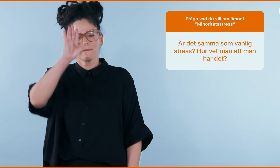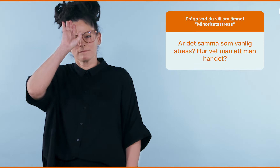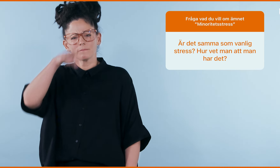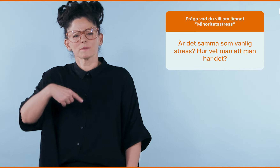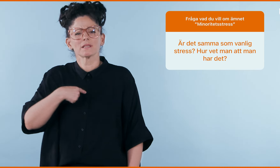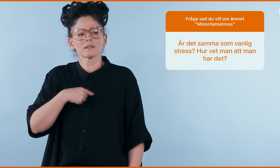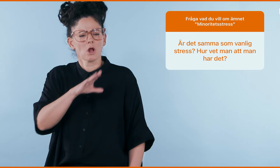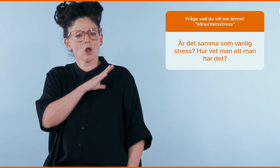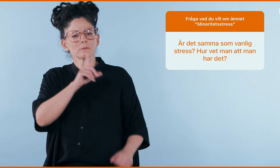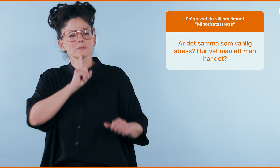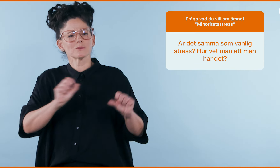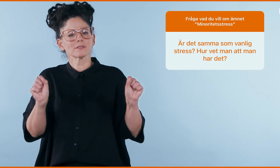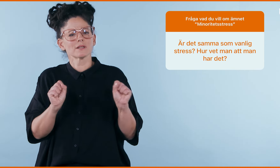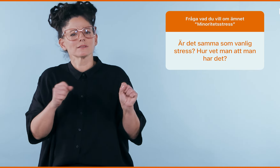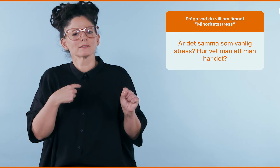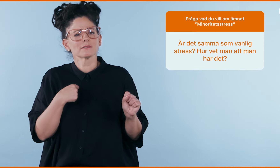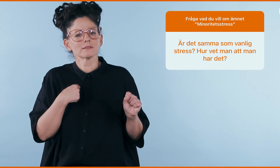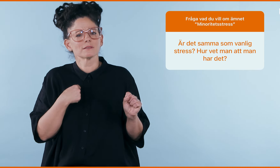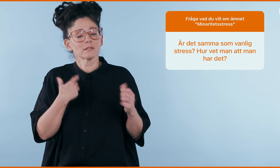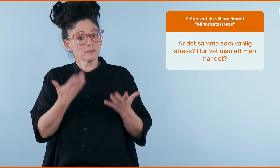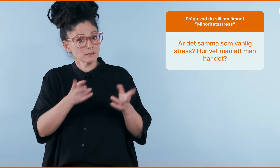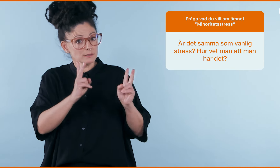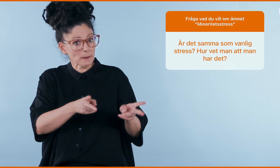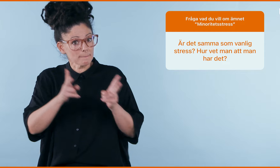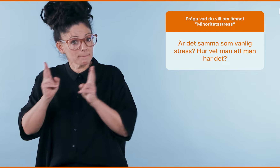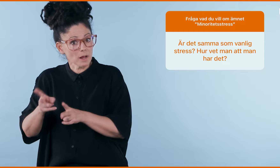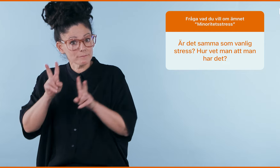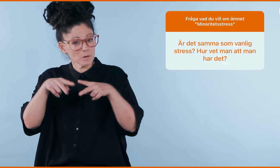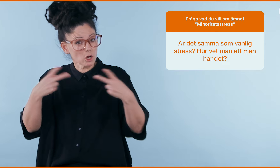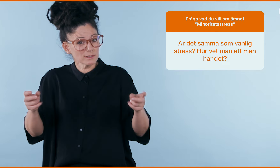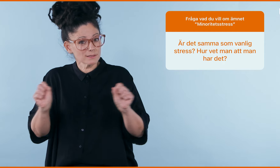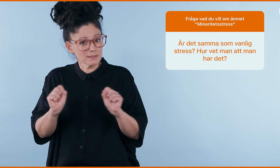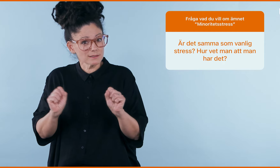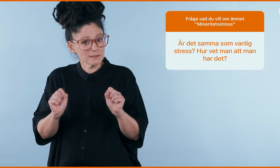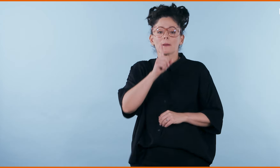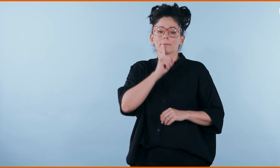Hur vet jag om jag har minoritetsstress? Är det samma som vanlig stress?